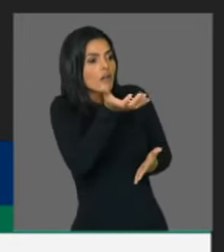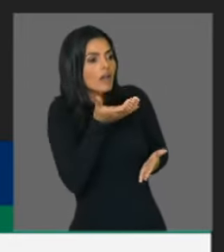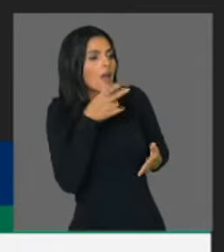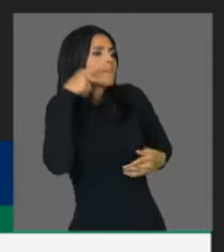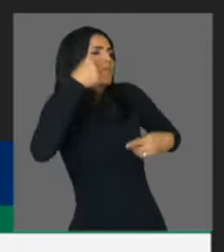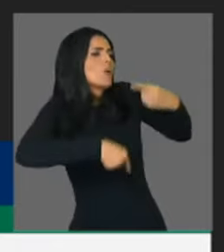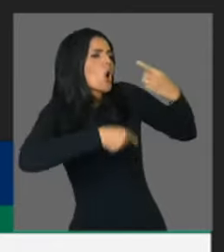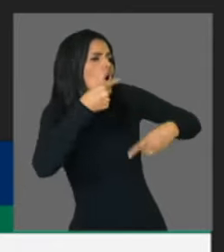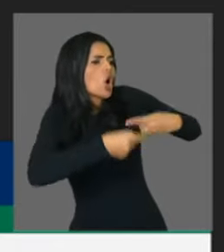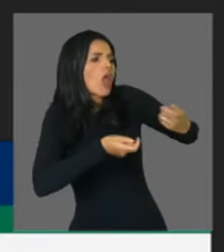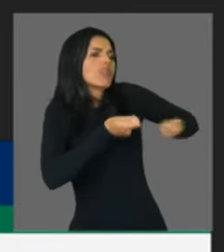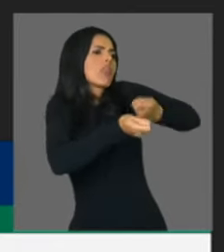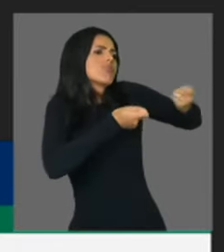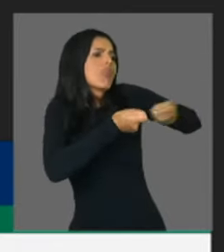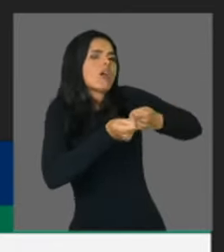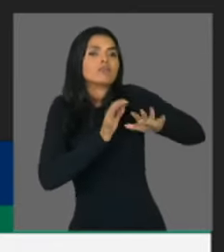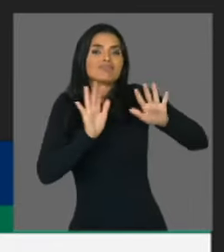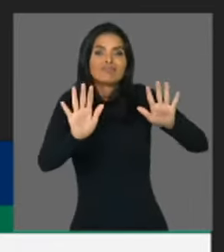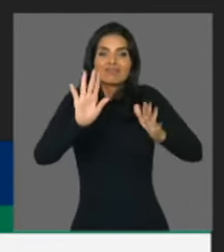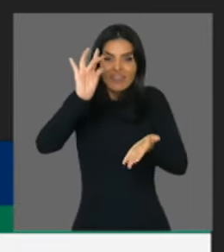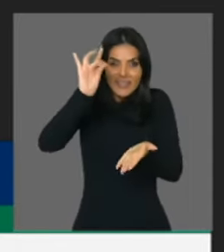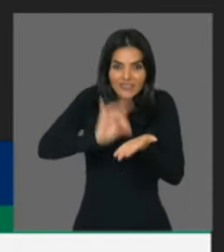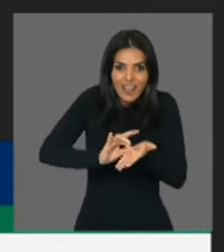OUTROS QUERENDO FAERD POLÍTICA E A VERDADE É QUE O BRASIL VIVE UM CASO DE POLÍCIA COM RELAÇÃO AO